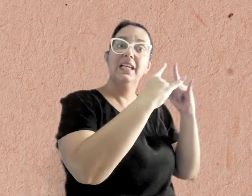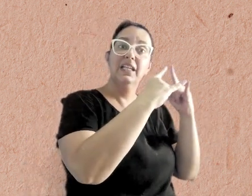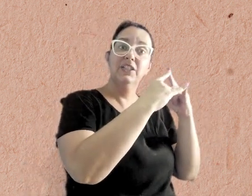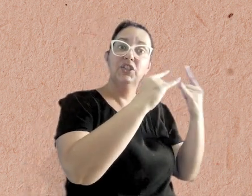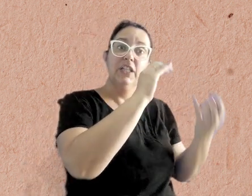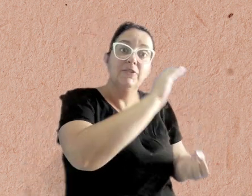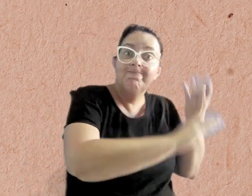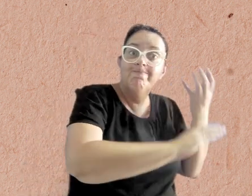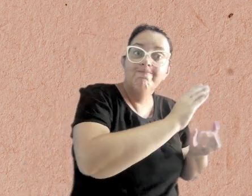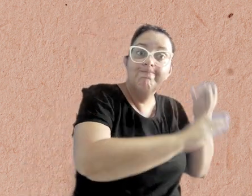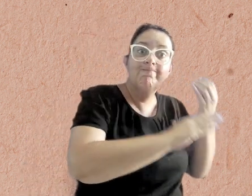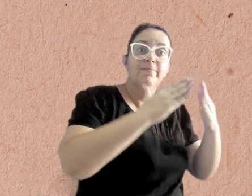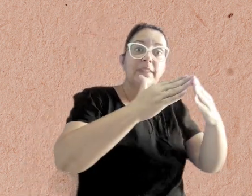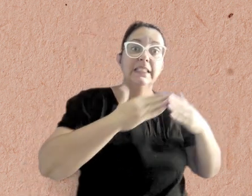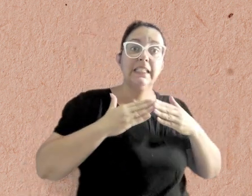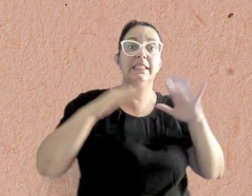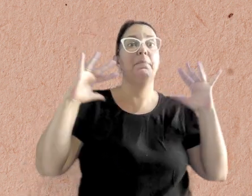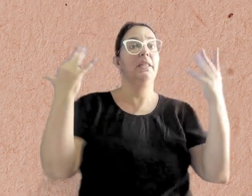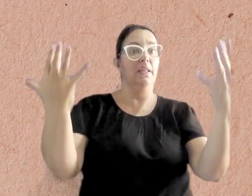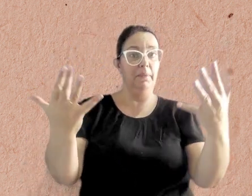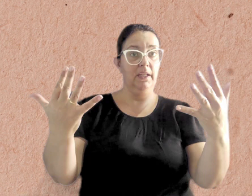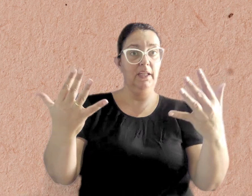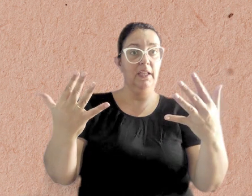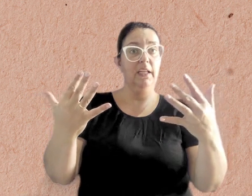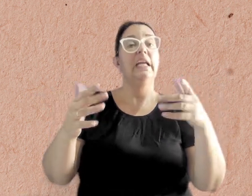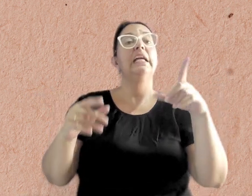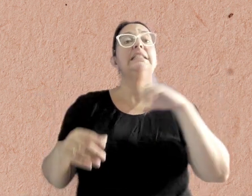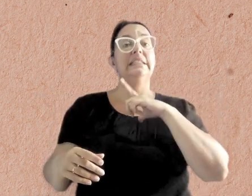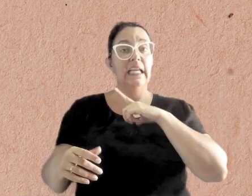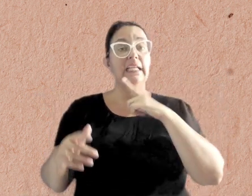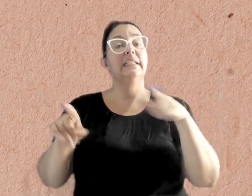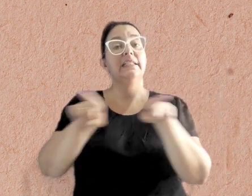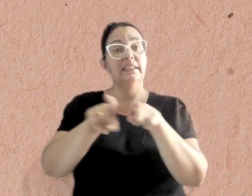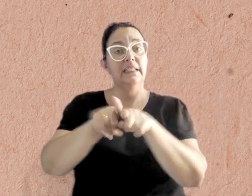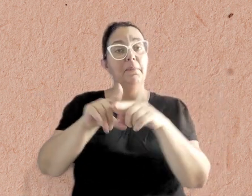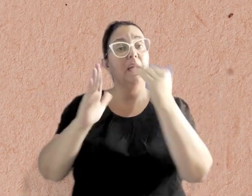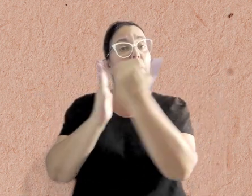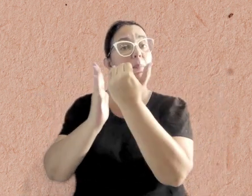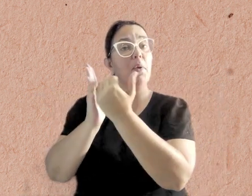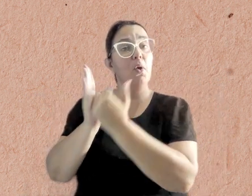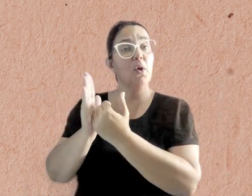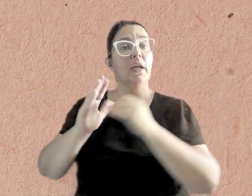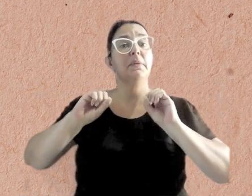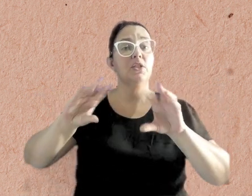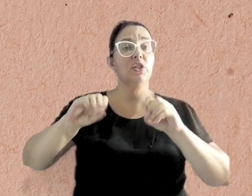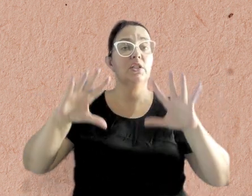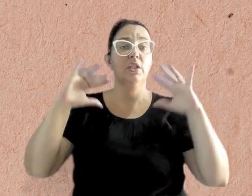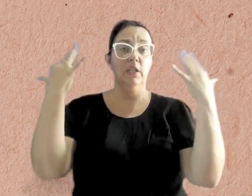mediadas pelo processo de licenciamento ambiental; as decorrentes da proposição de programas de educação ambiental